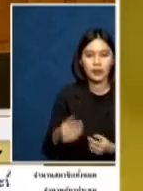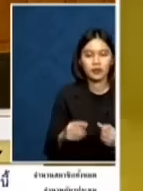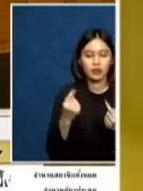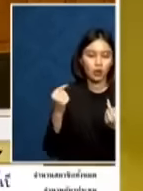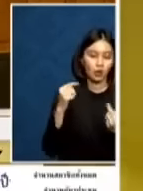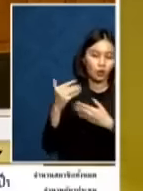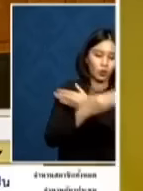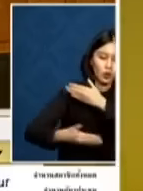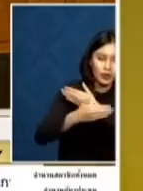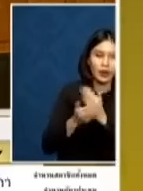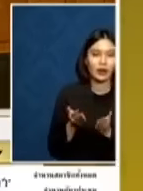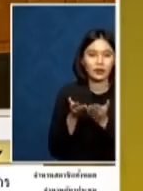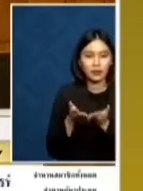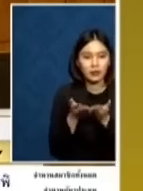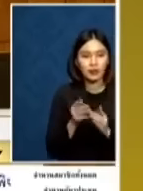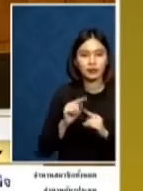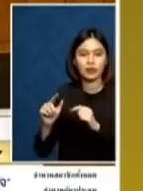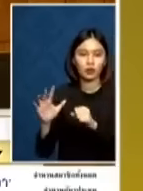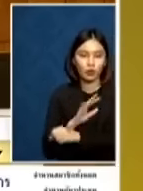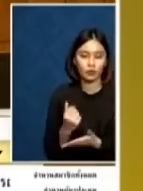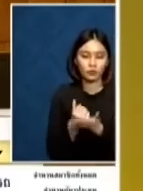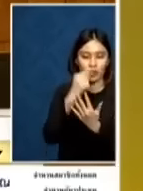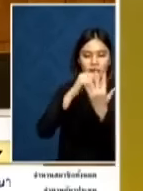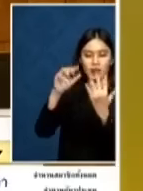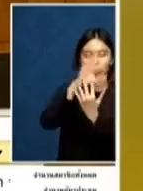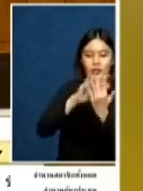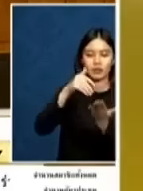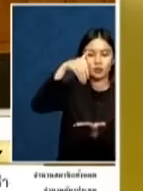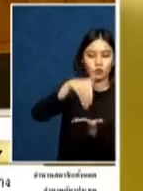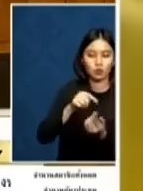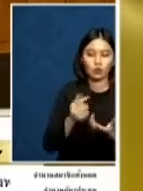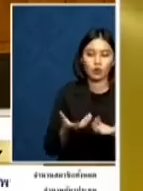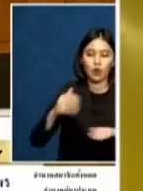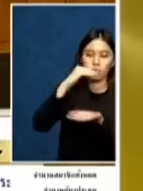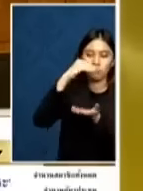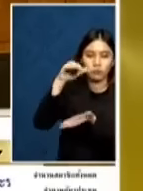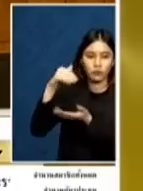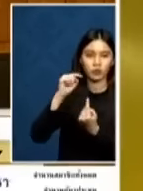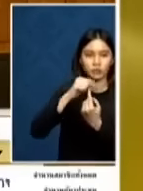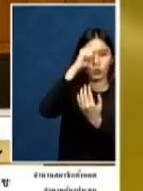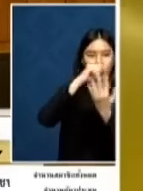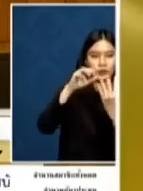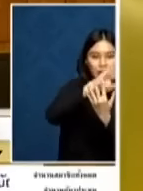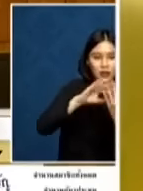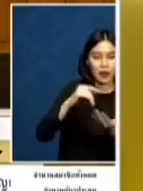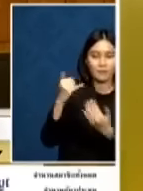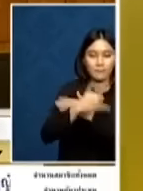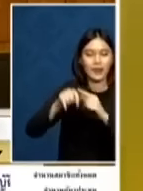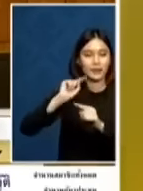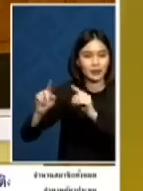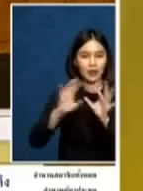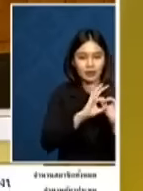1291 192 จุดพอเมื่อวานนี้วันที่ 18 ปรากฏว่าหลายๆอย่างมันก็คลี่คลายใช่ดี